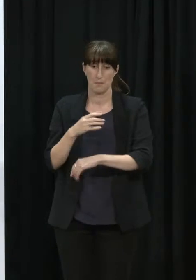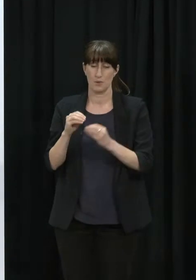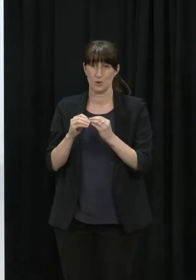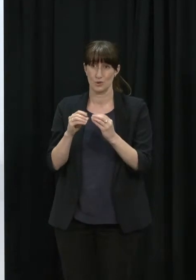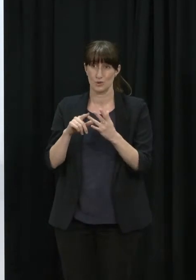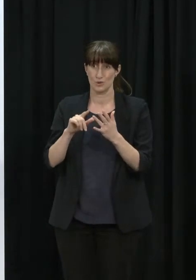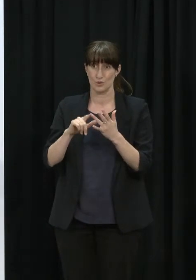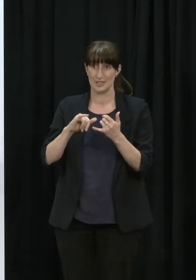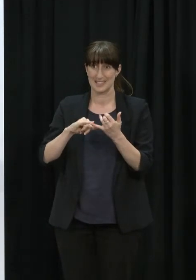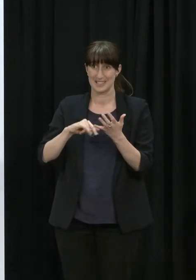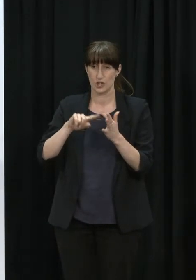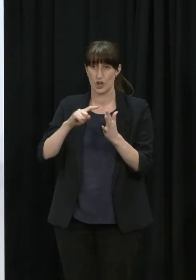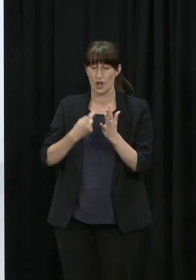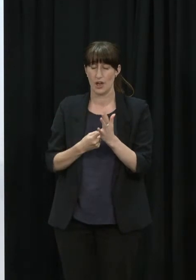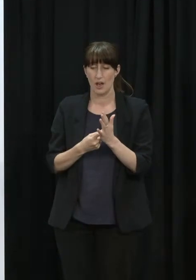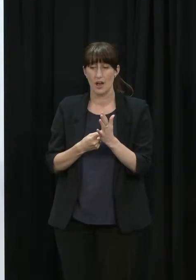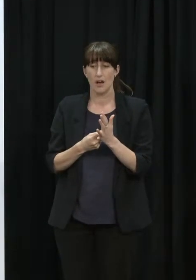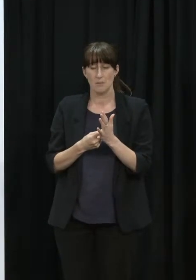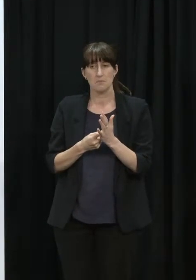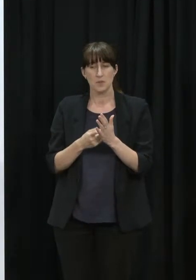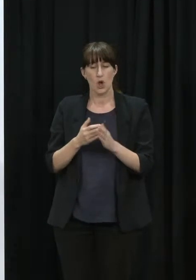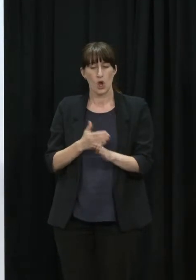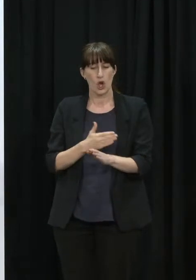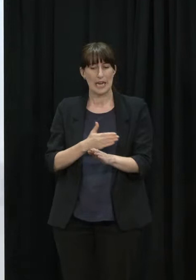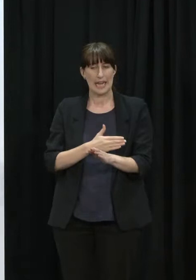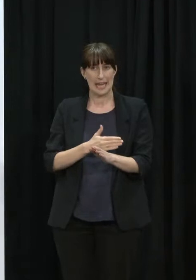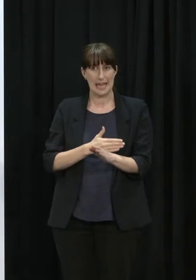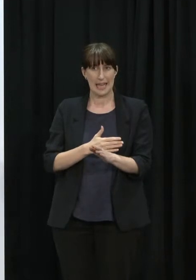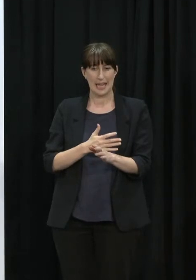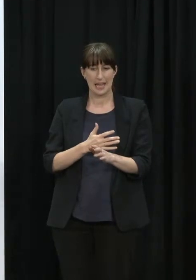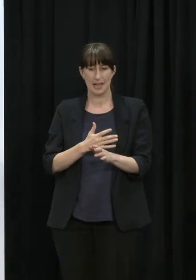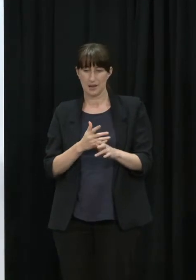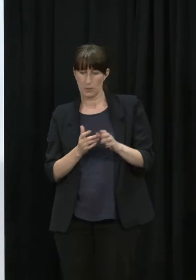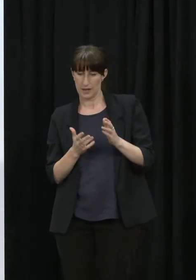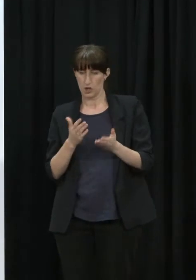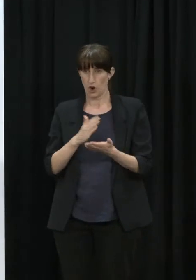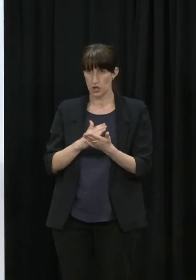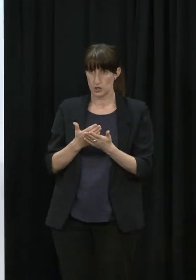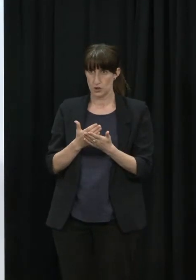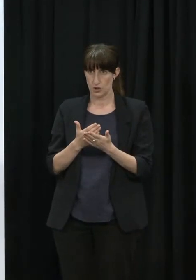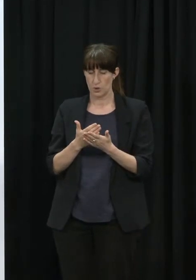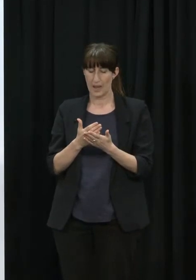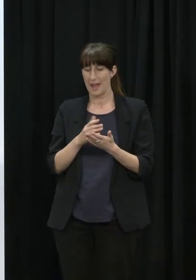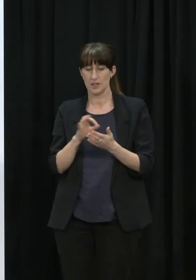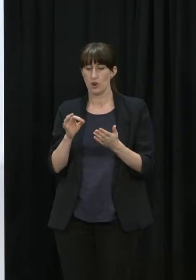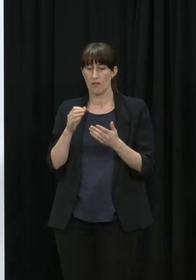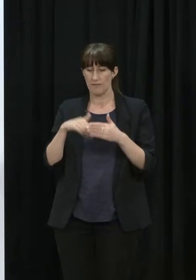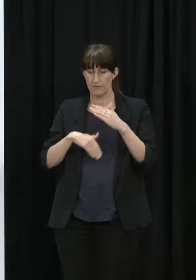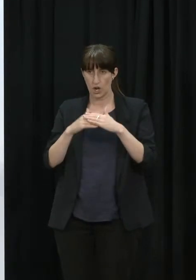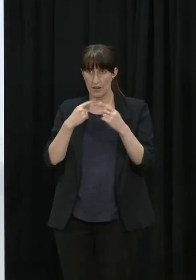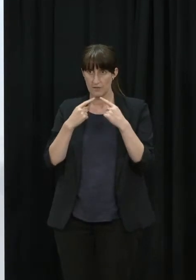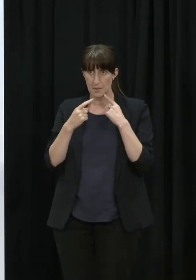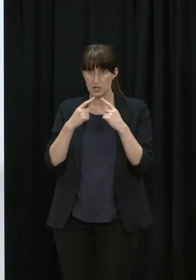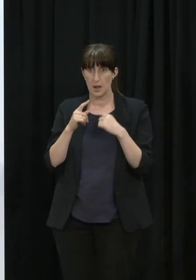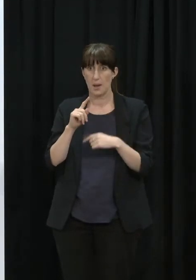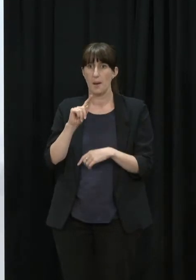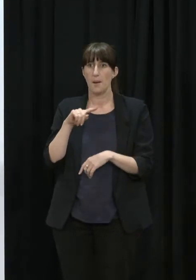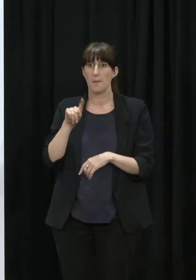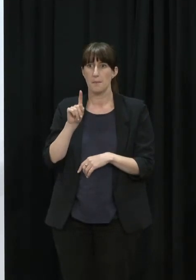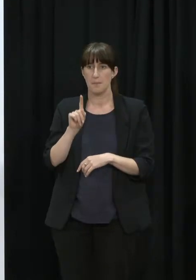mate COVID ka pa mai te mate